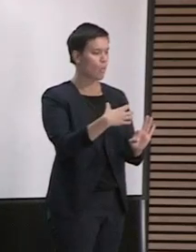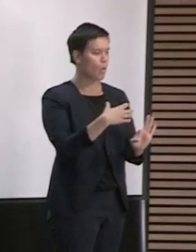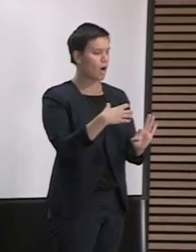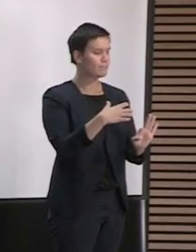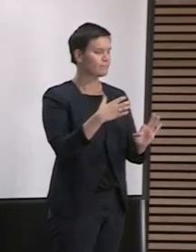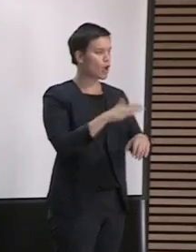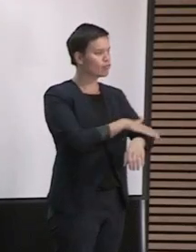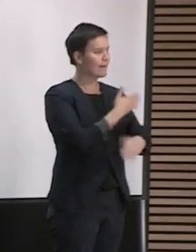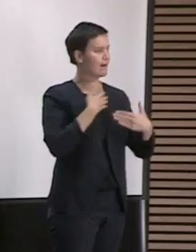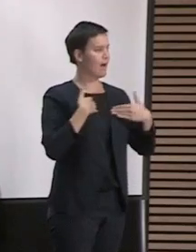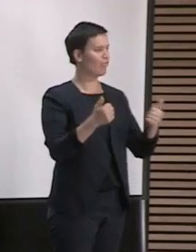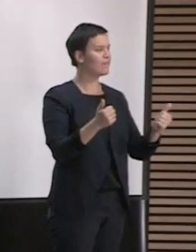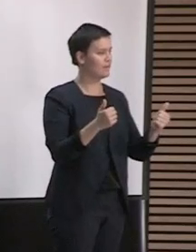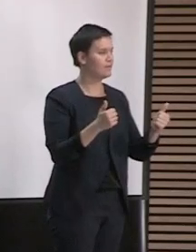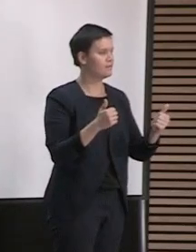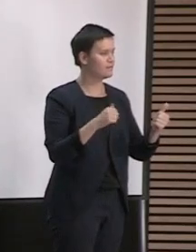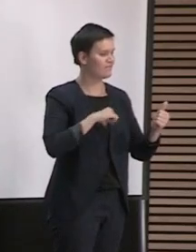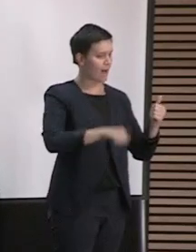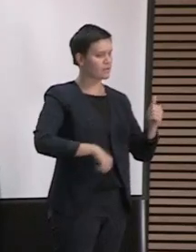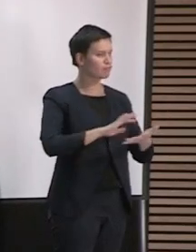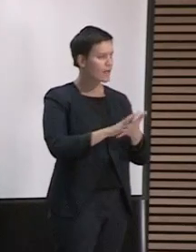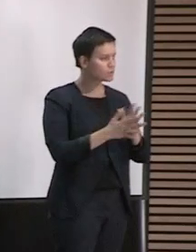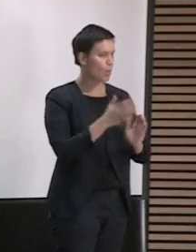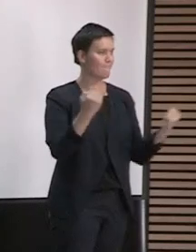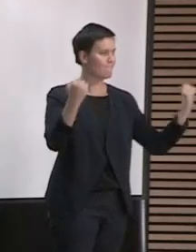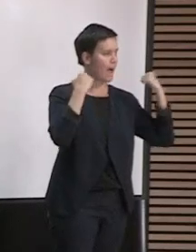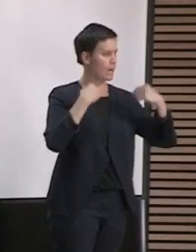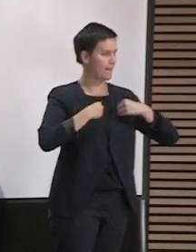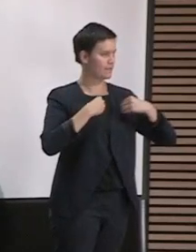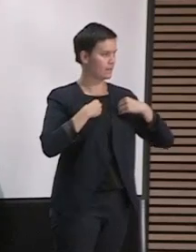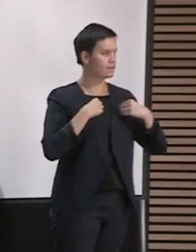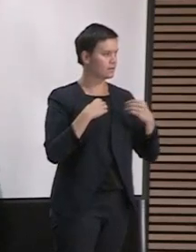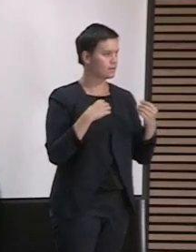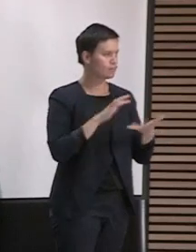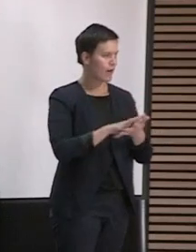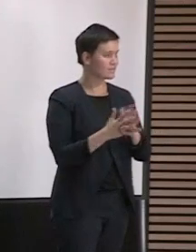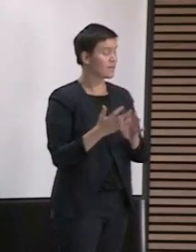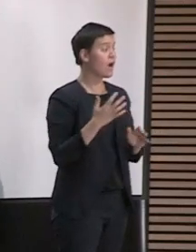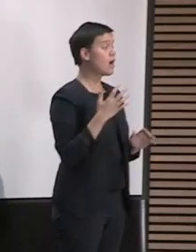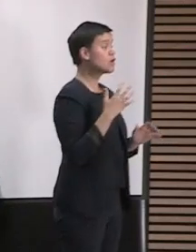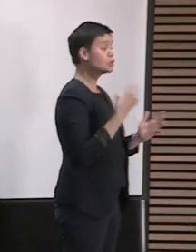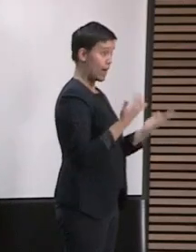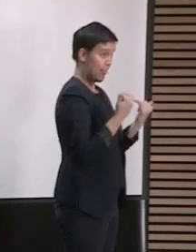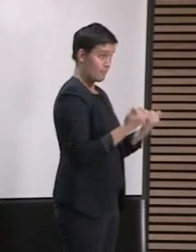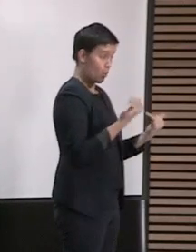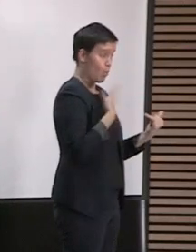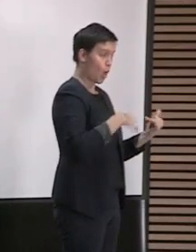whakawhiti. Ko ahau i Invercargill i ahau i te Mane i